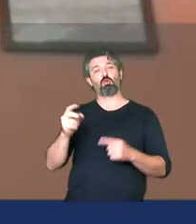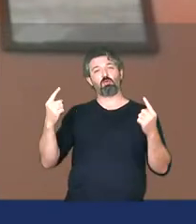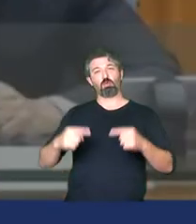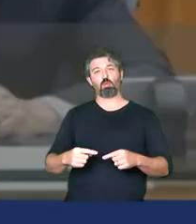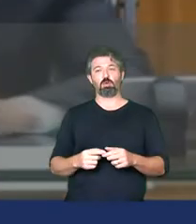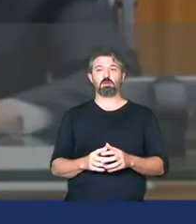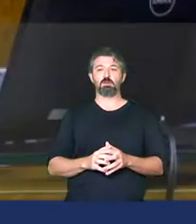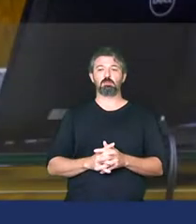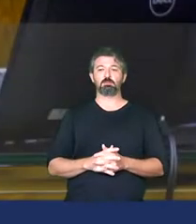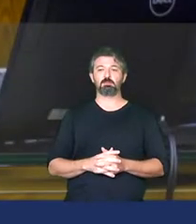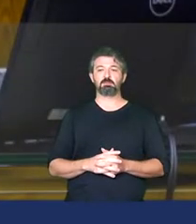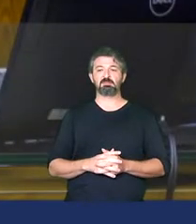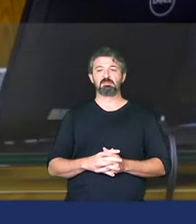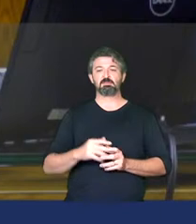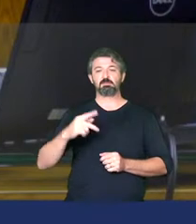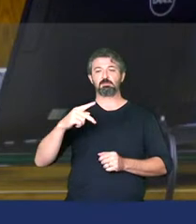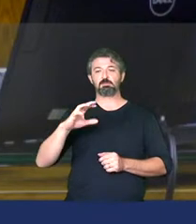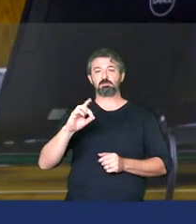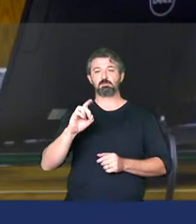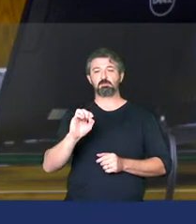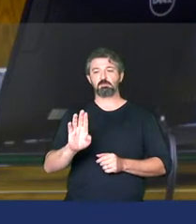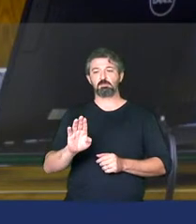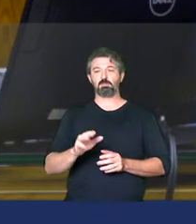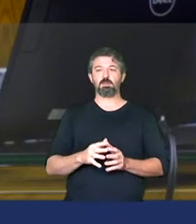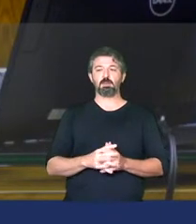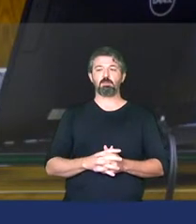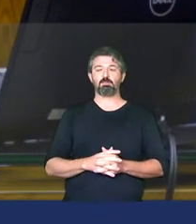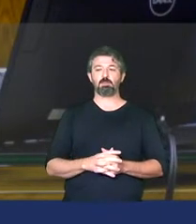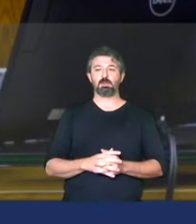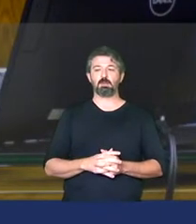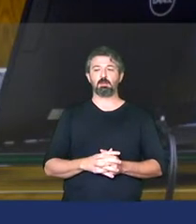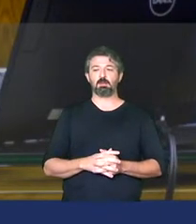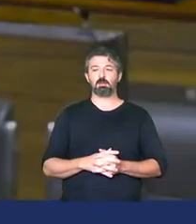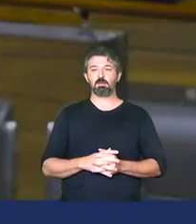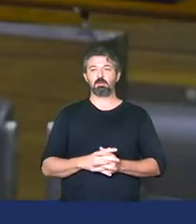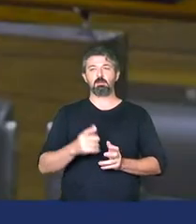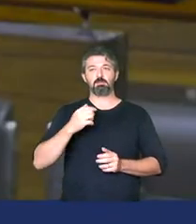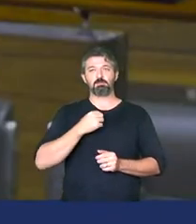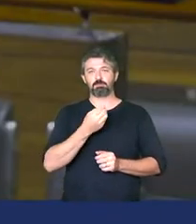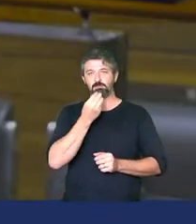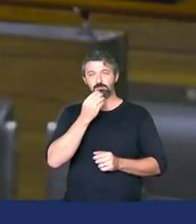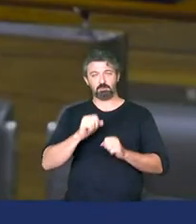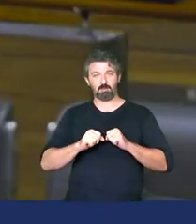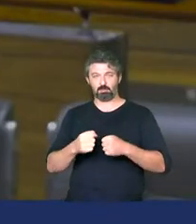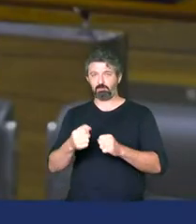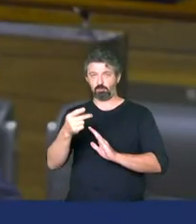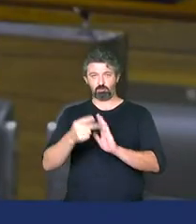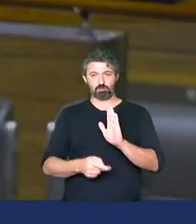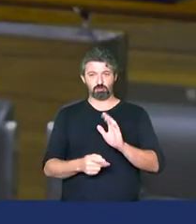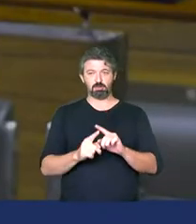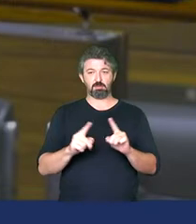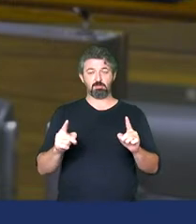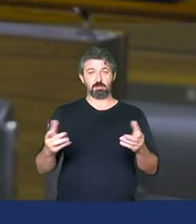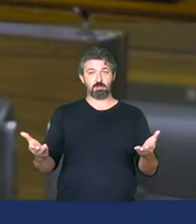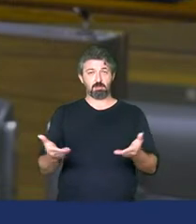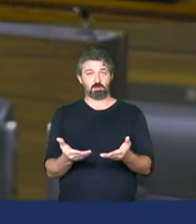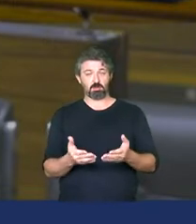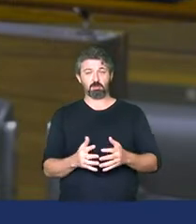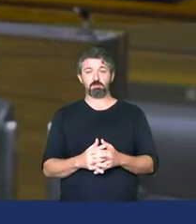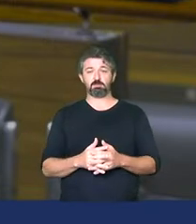ORIENTA CONTRA. [PRESIDENTE]: PCDOB? -- [DEPUTADO]: PRESIDENTE, JÁ TIVE A OPORTUNIDADE DE DEFENDER O